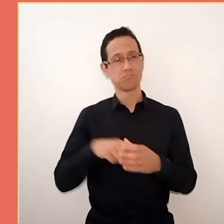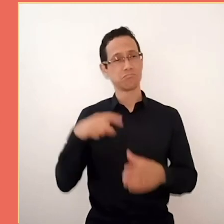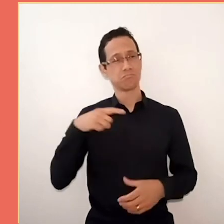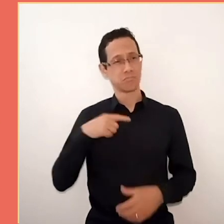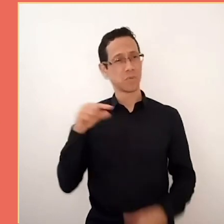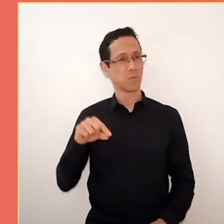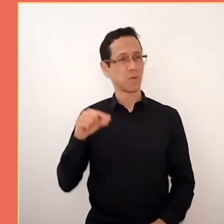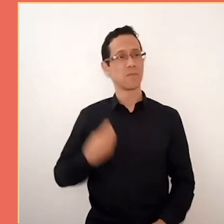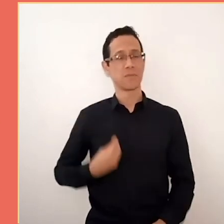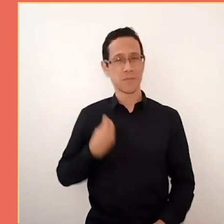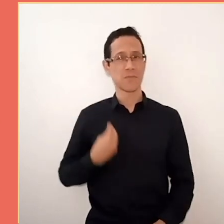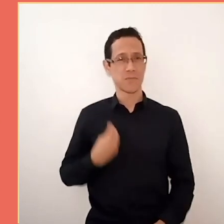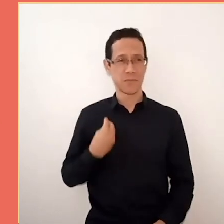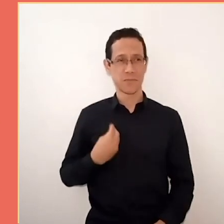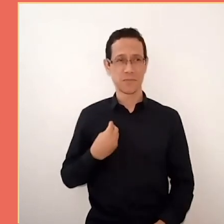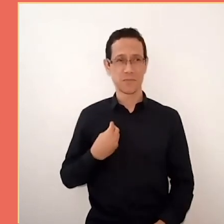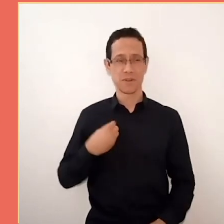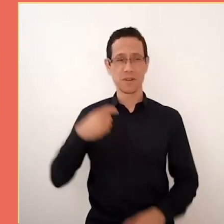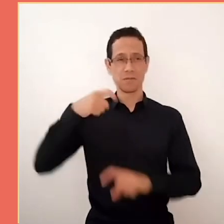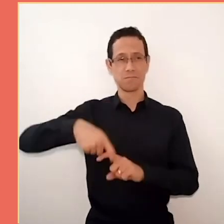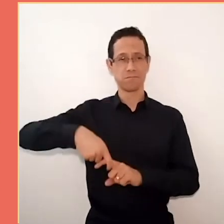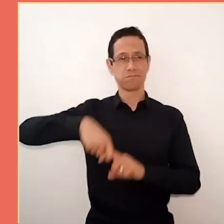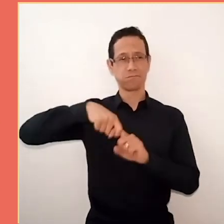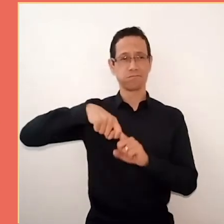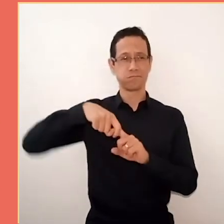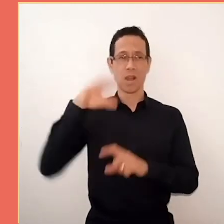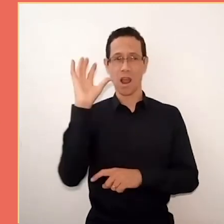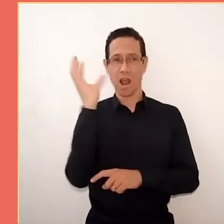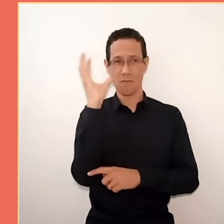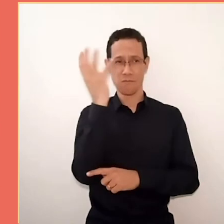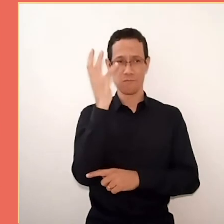a gaiola está presa no galho de uma árvore, uma árvore seca,